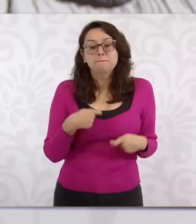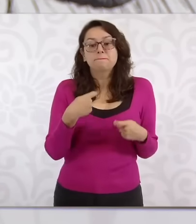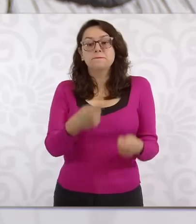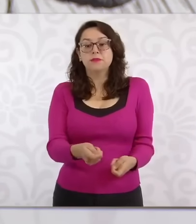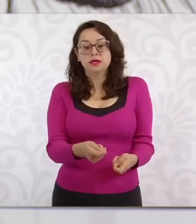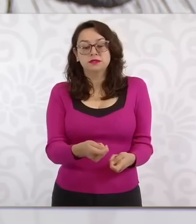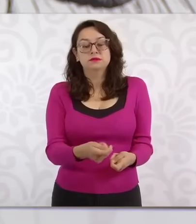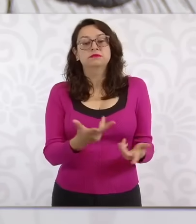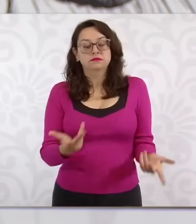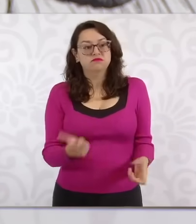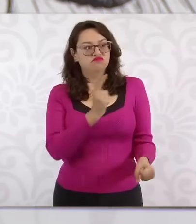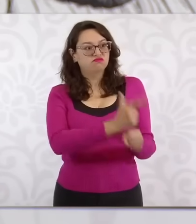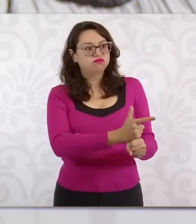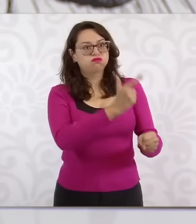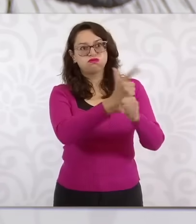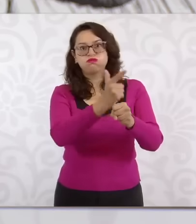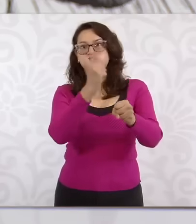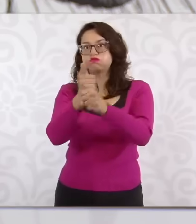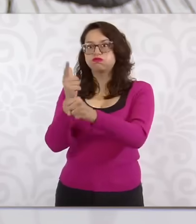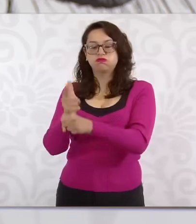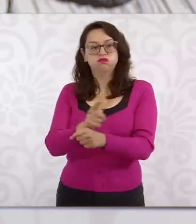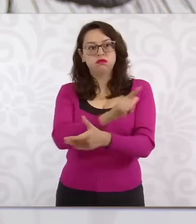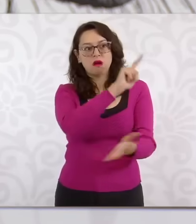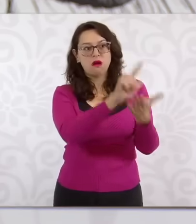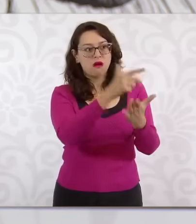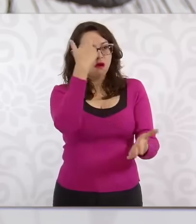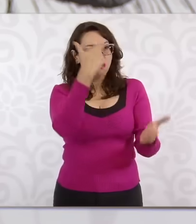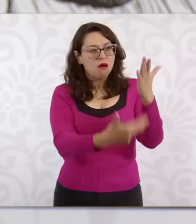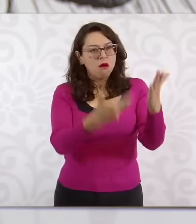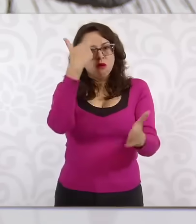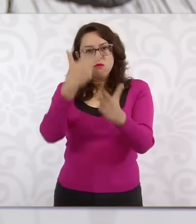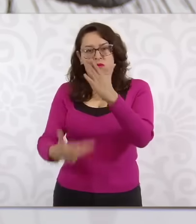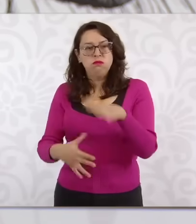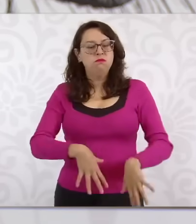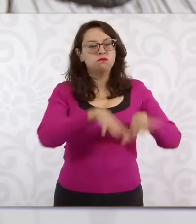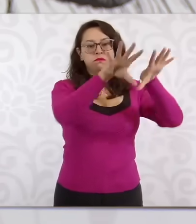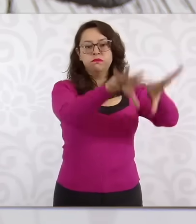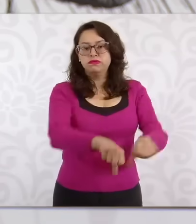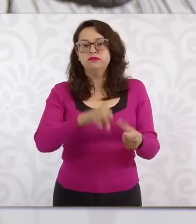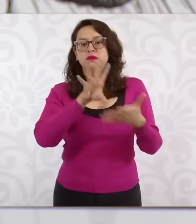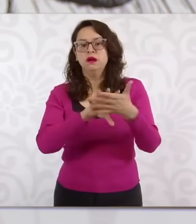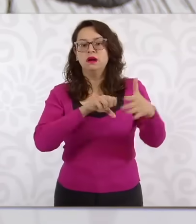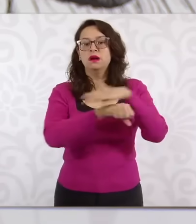para la detención de presuntos delincuentes y creamos el sistema nacional de seguridad